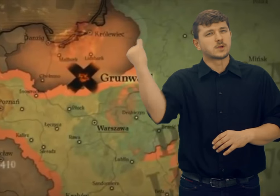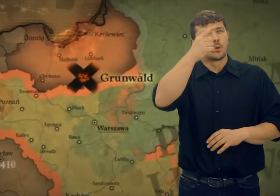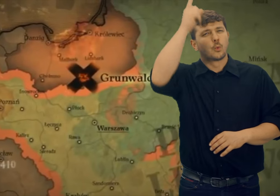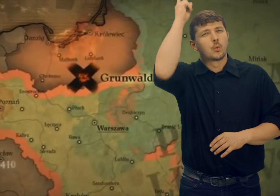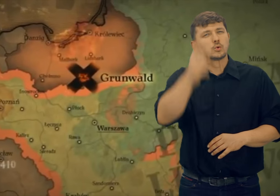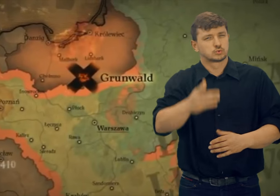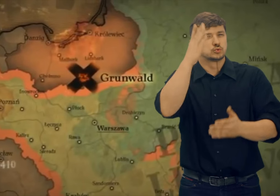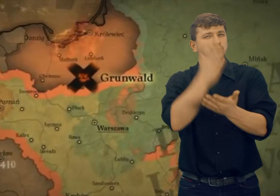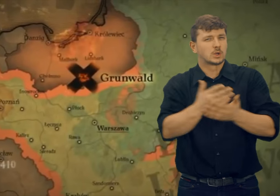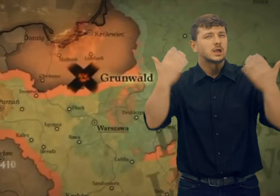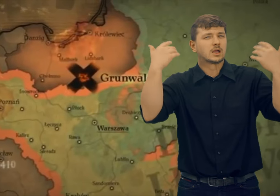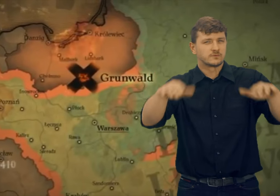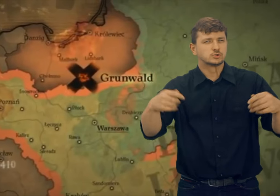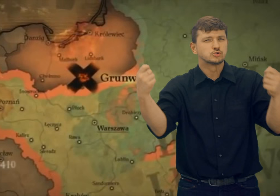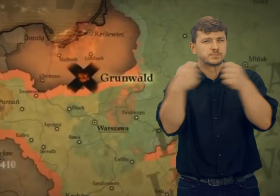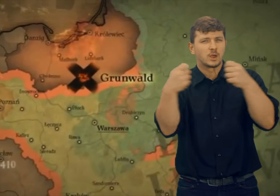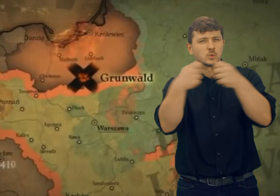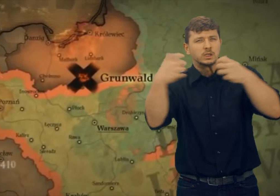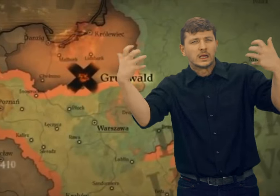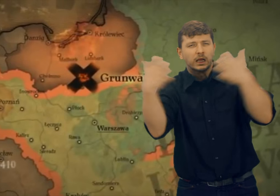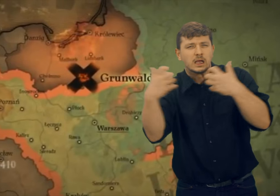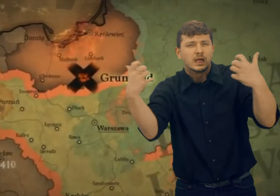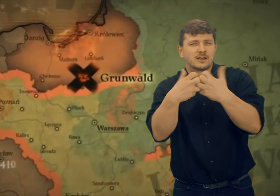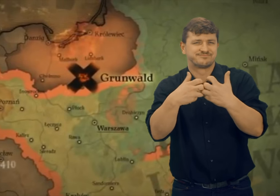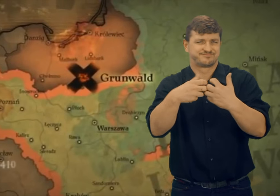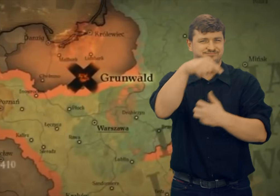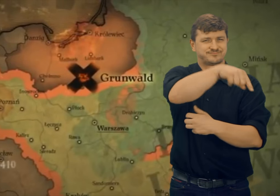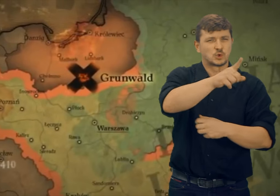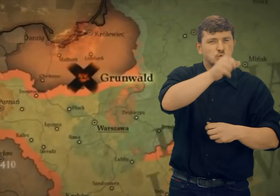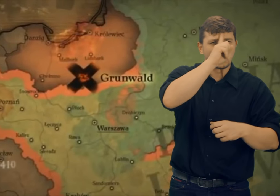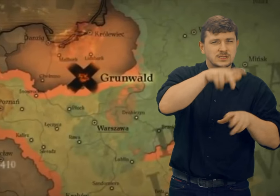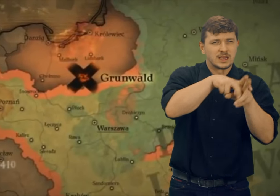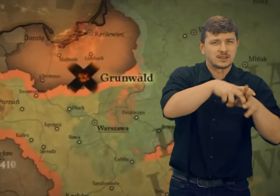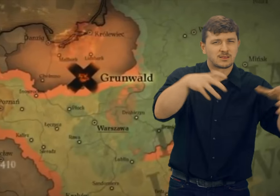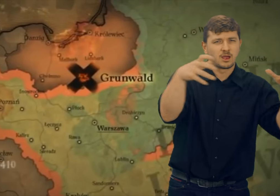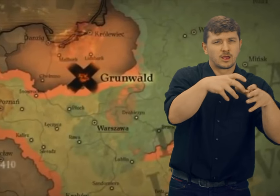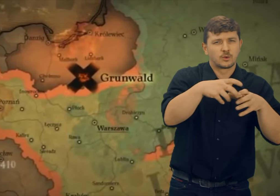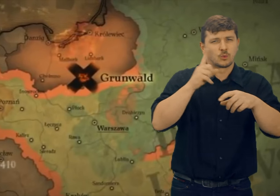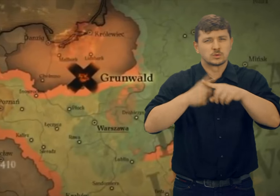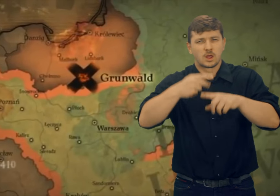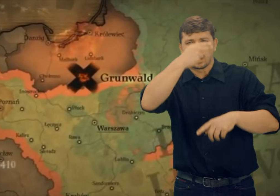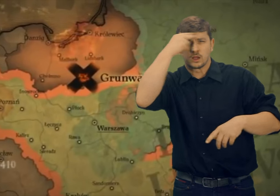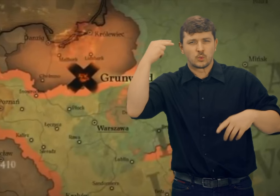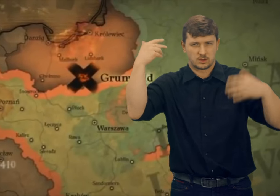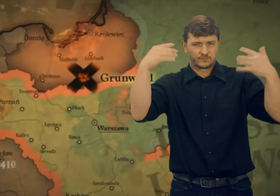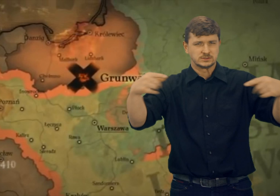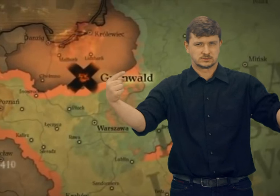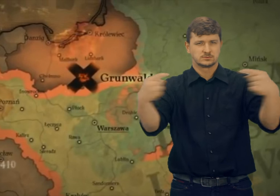Seit Jahrhunderten gab es Spannungen zwischen den deutschen Rittern und Litauen.